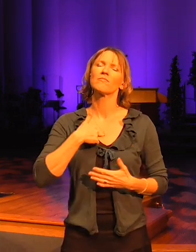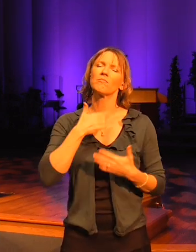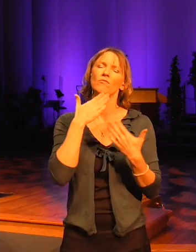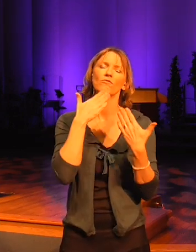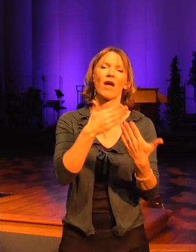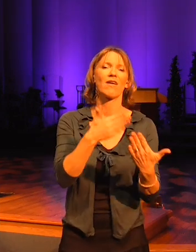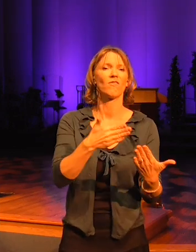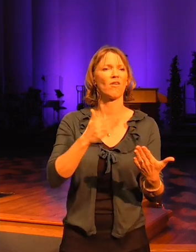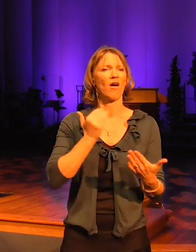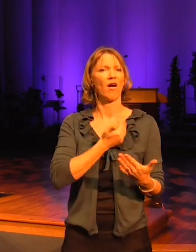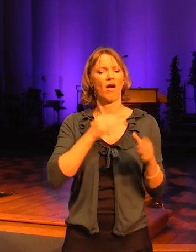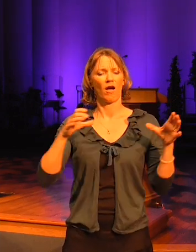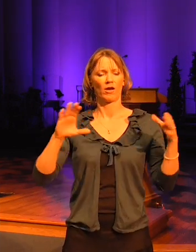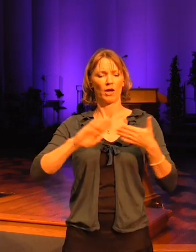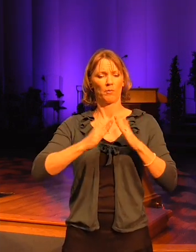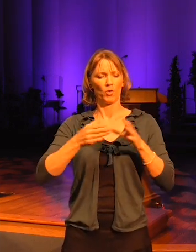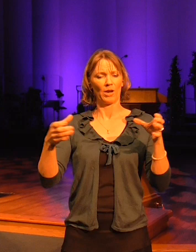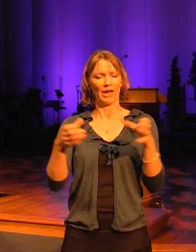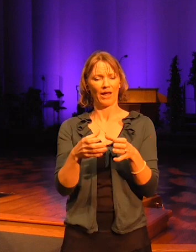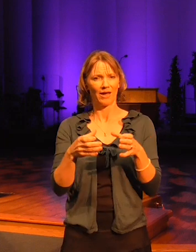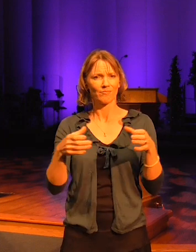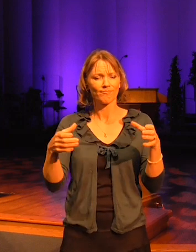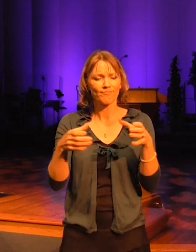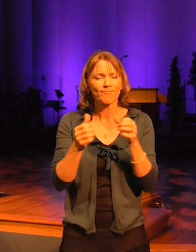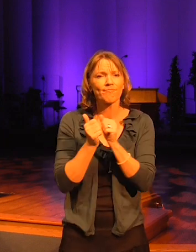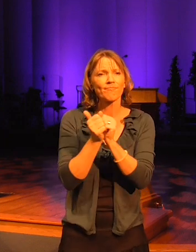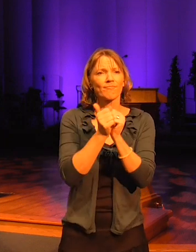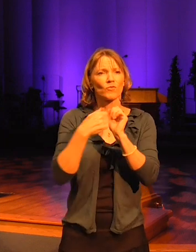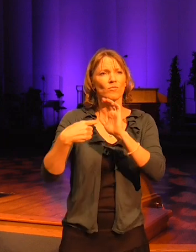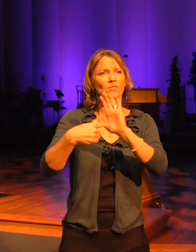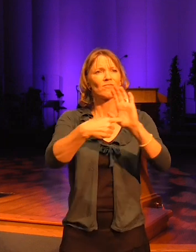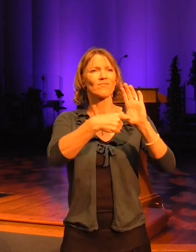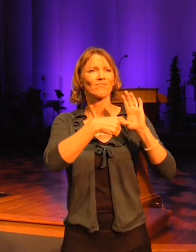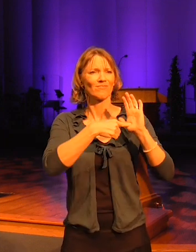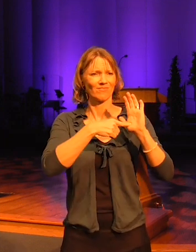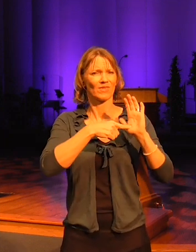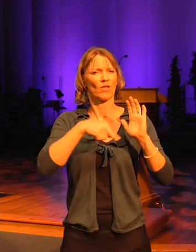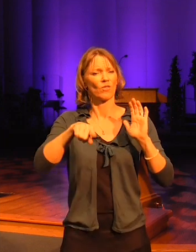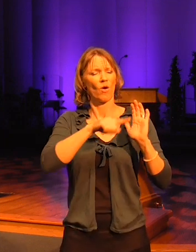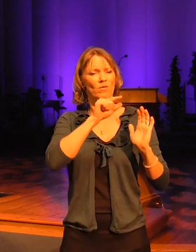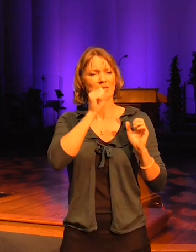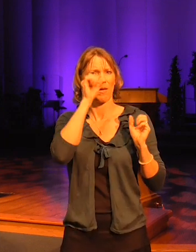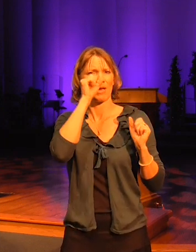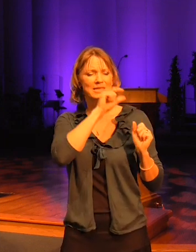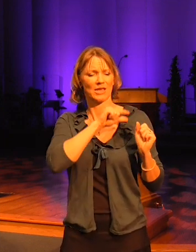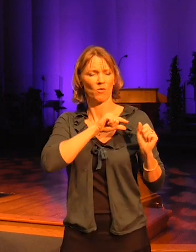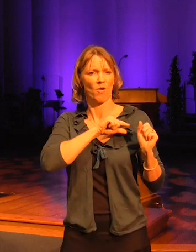une para defender esas increíbles cualidades de lo Divino que se une para hacer tanto